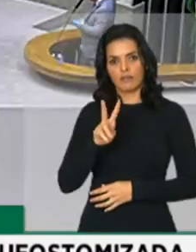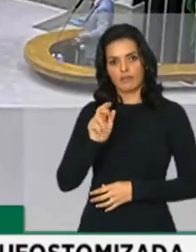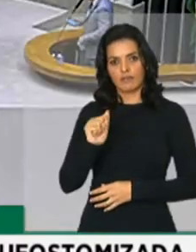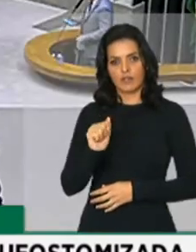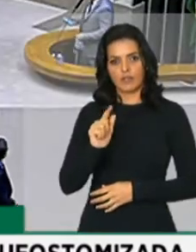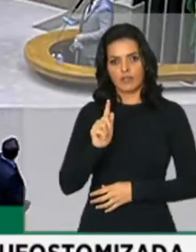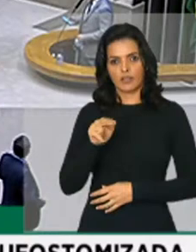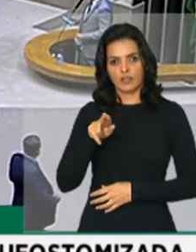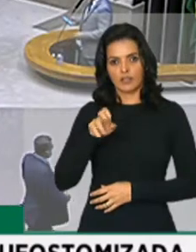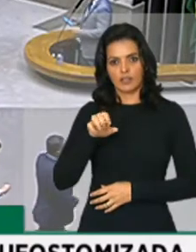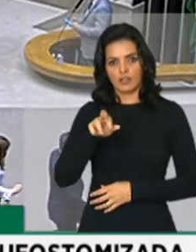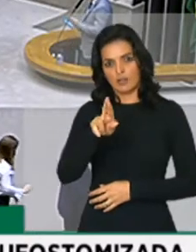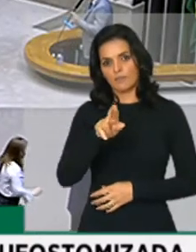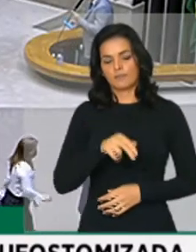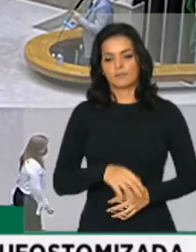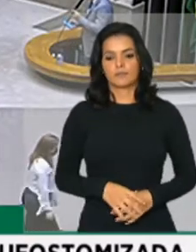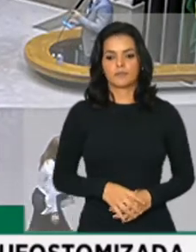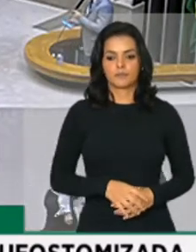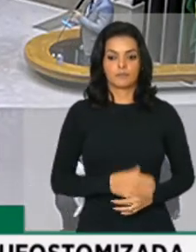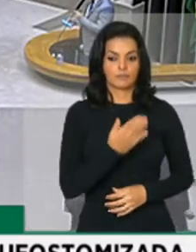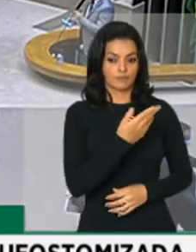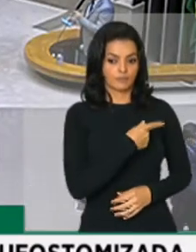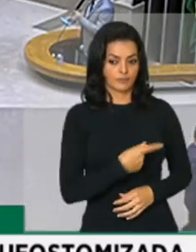PROJETO, ELA TAMBÉM TEM A COAUTORIA DOS DEPUTADOS PAULO TEIXEIRA DO PT, DANILO CABRAL